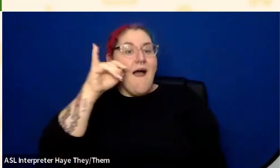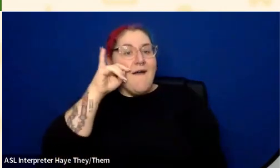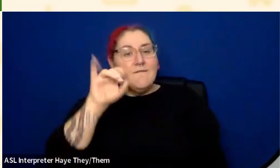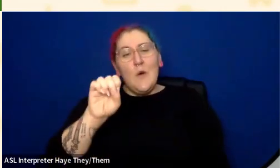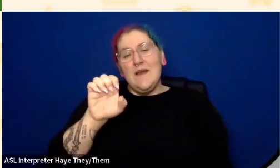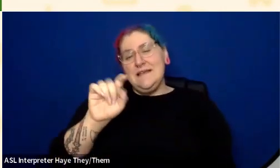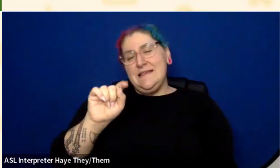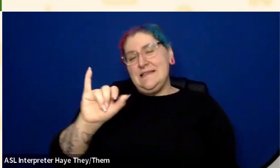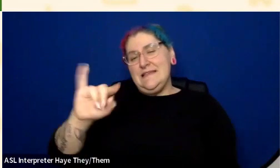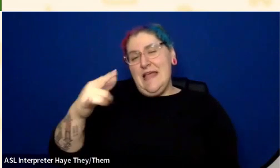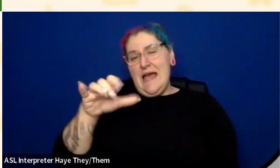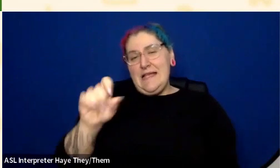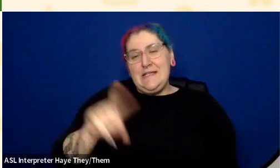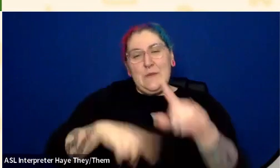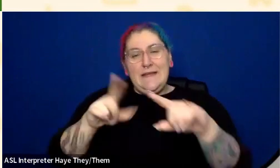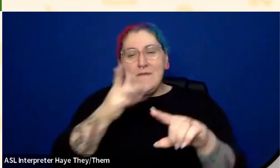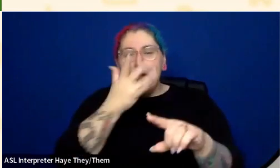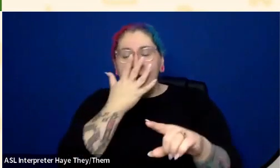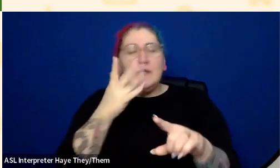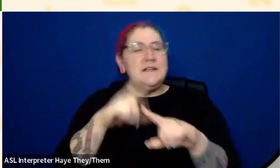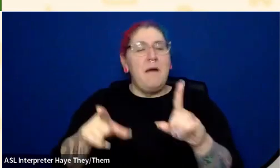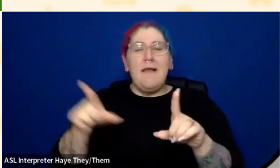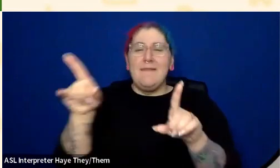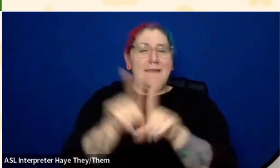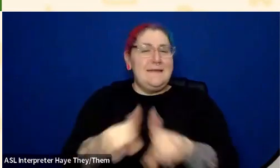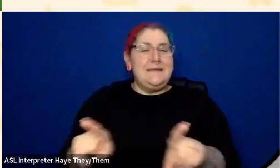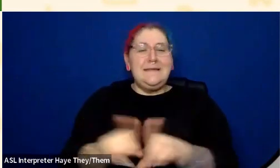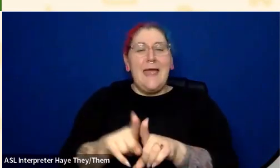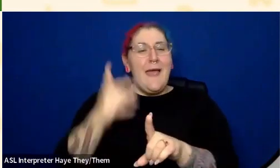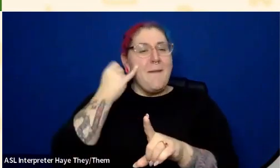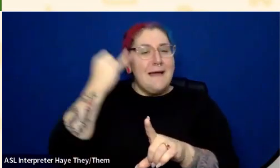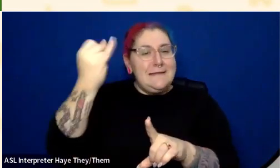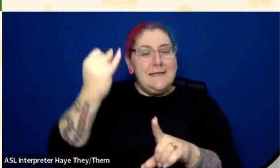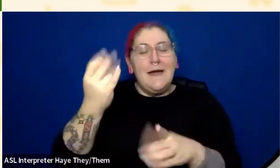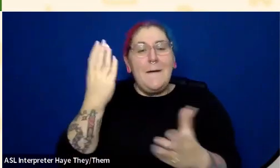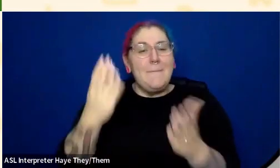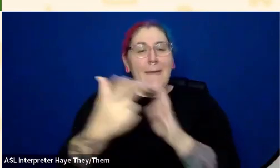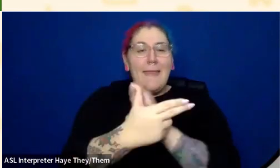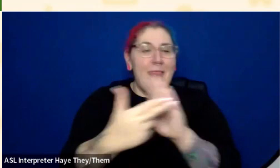Manejan sus etiquetas de manera un poco diferente en términos de cómo decir estas cosas.